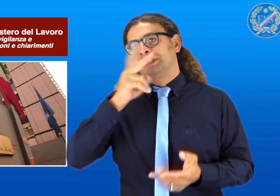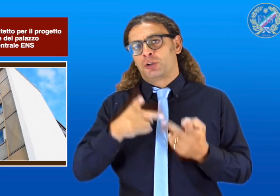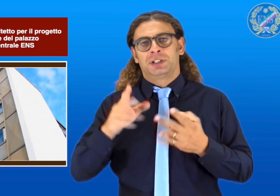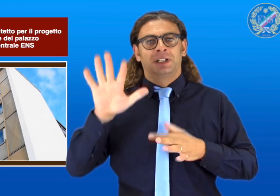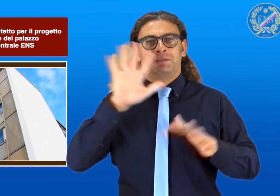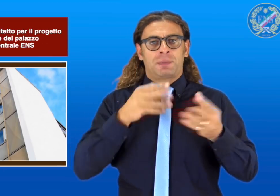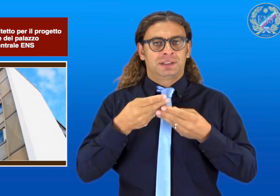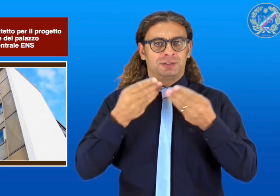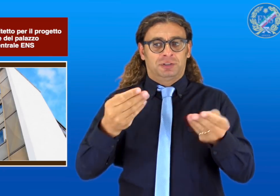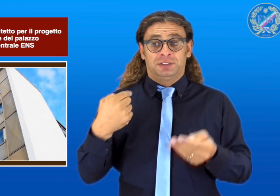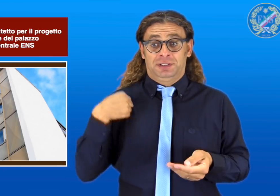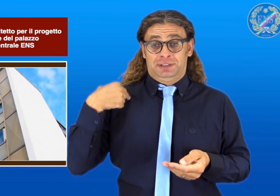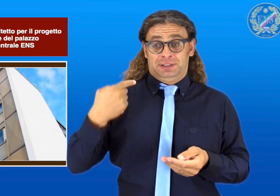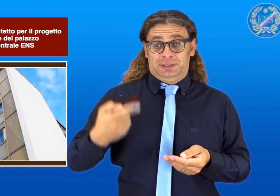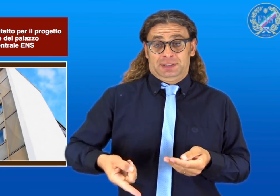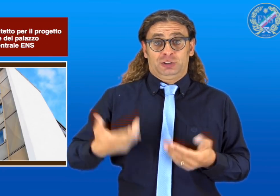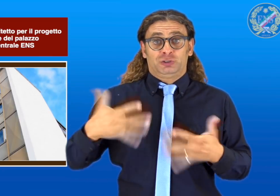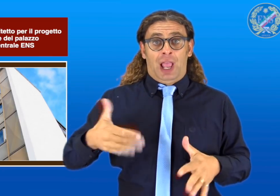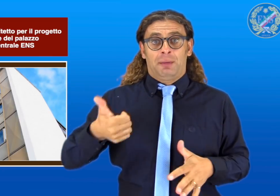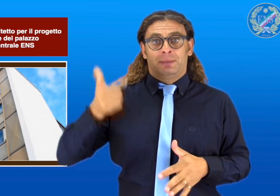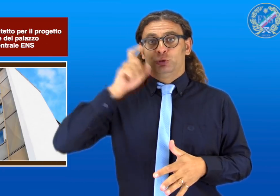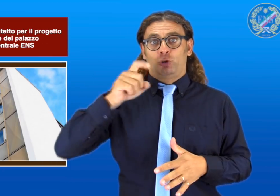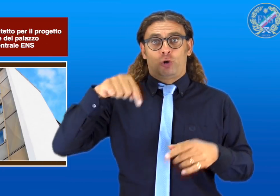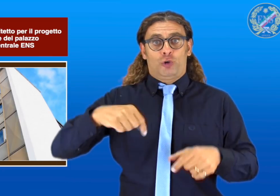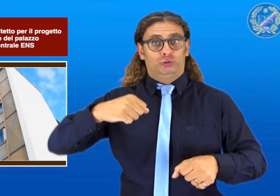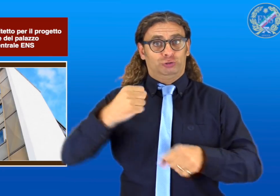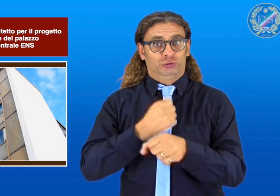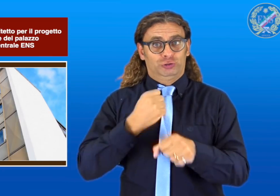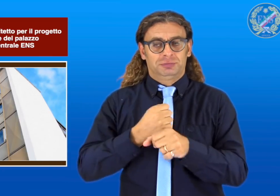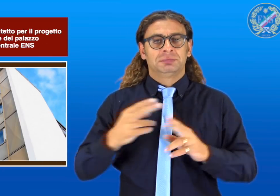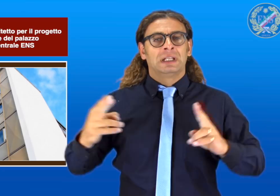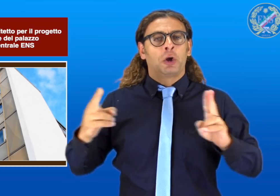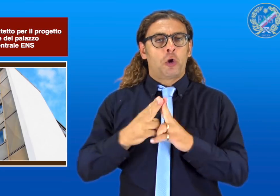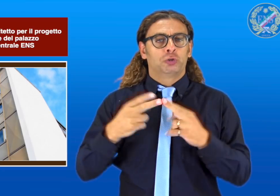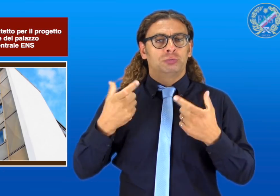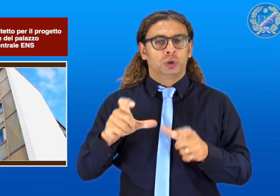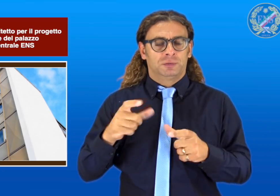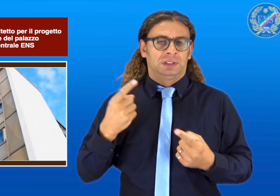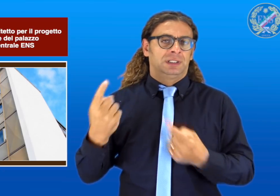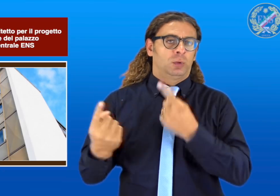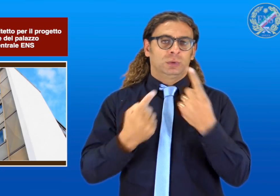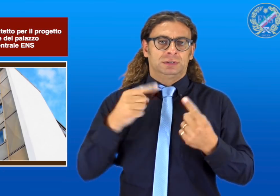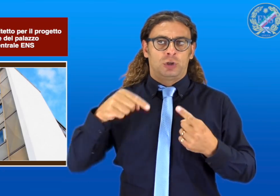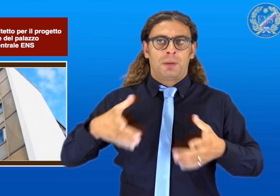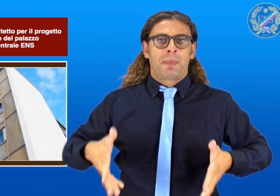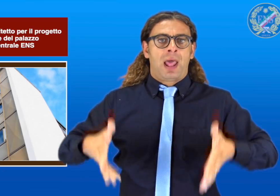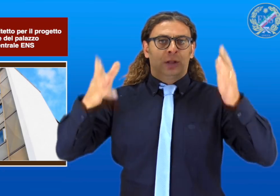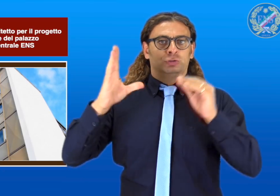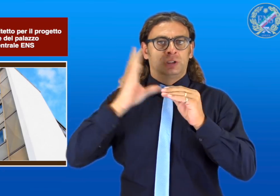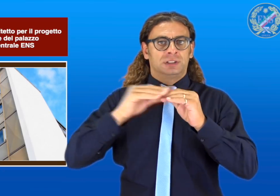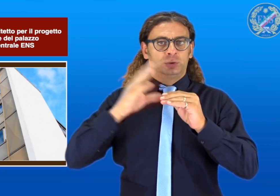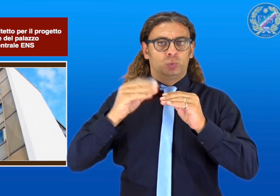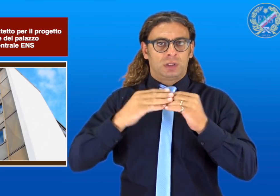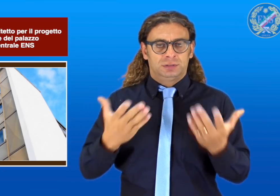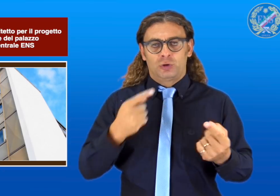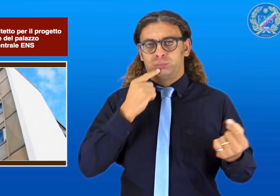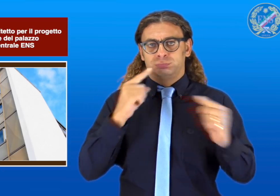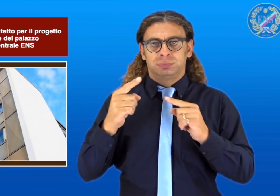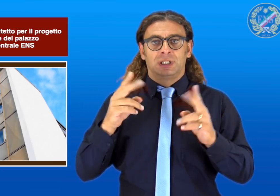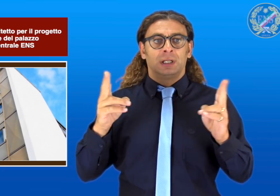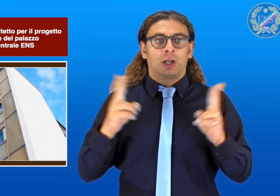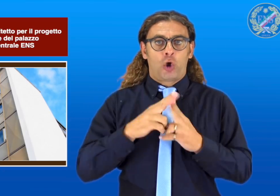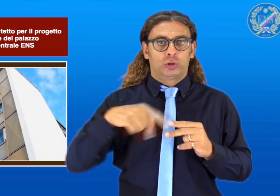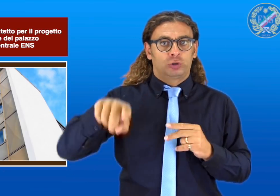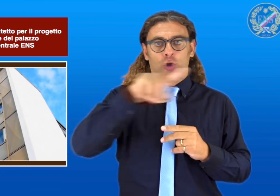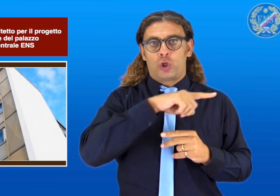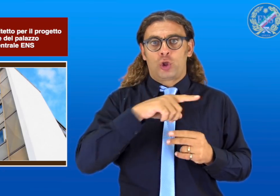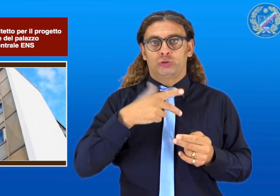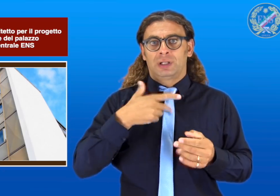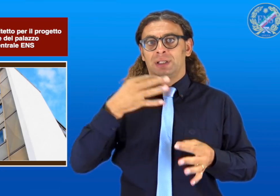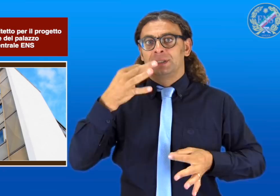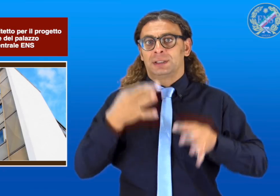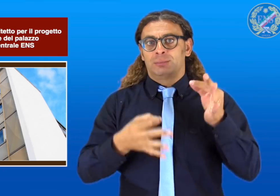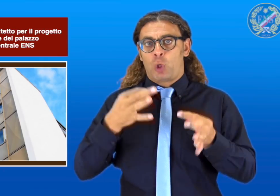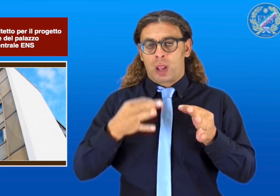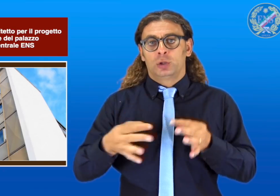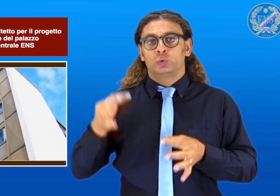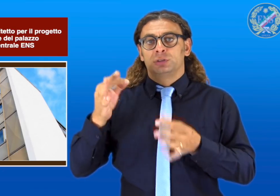Il secondo punto, già oggi abbiamo avuto un incontro per la ristrutturazione del palazzo, con gli uffici del tribunale,